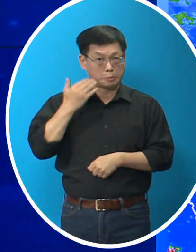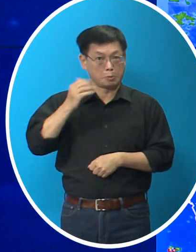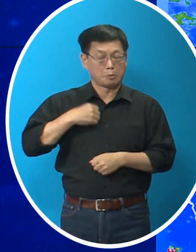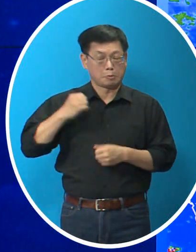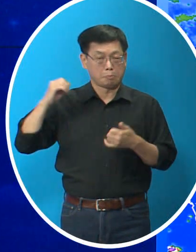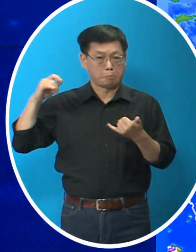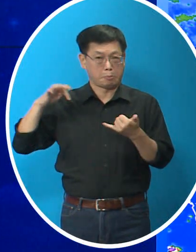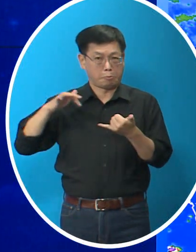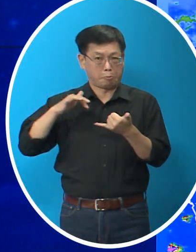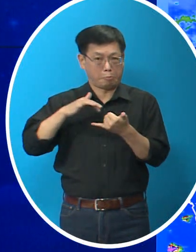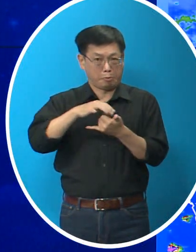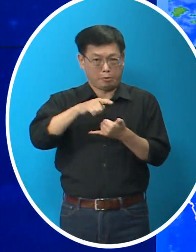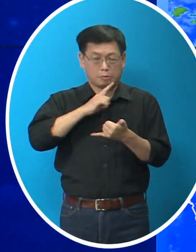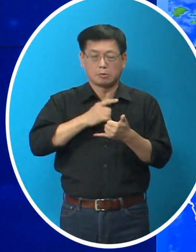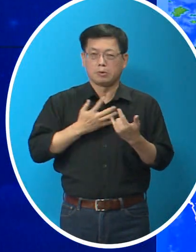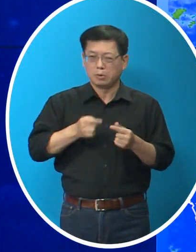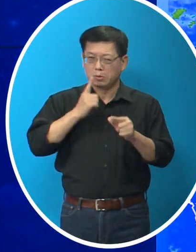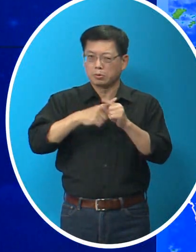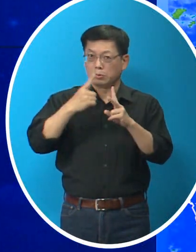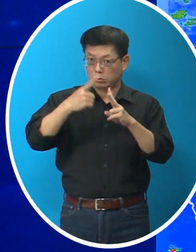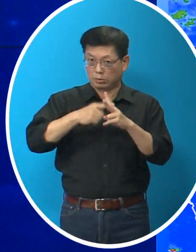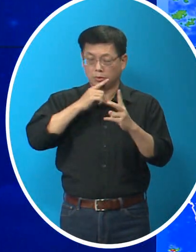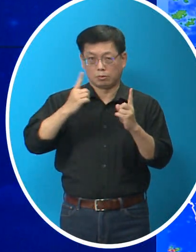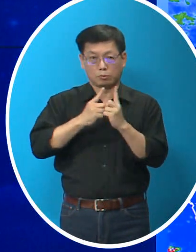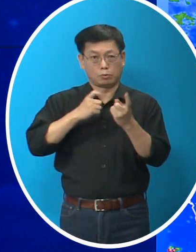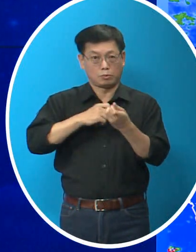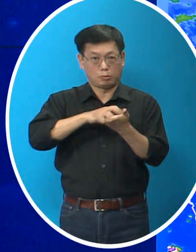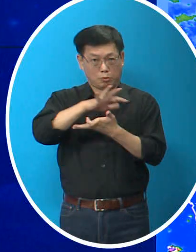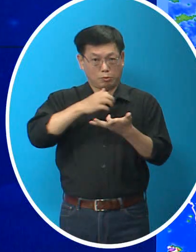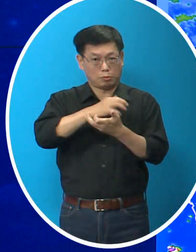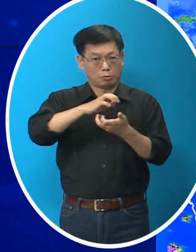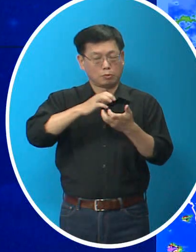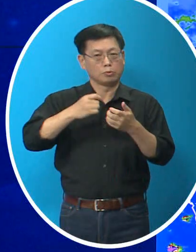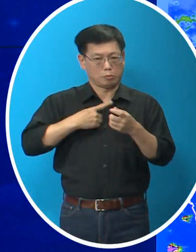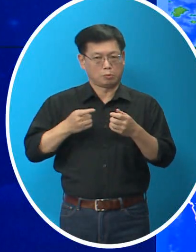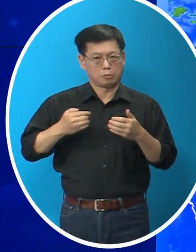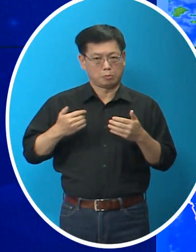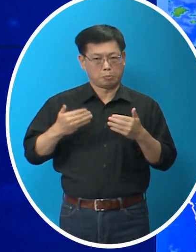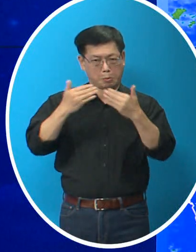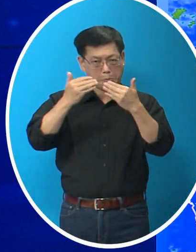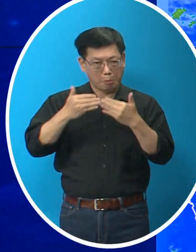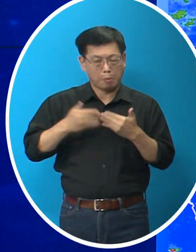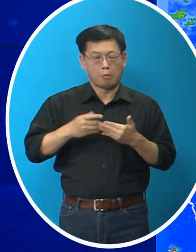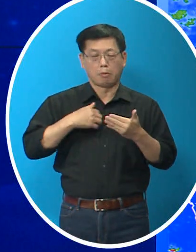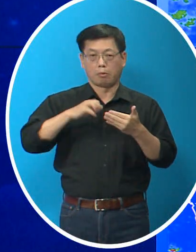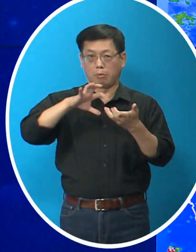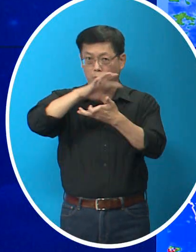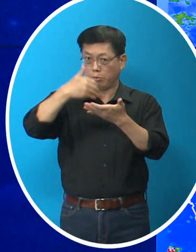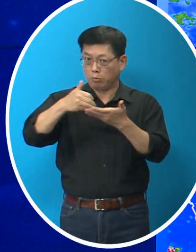都有一些中小尺度的對流系統在發展 我們搭配衛星雲圖上面可以看到 台灣就在這個地方